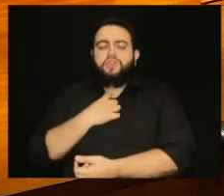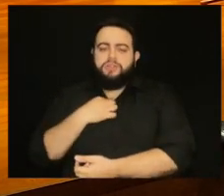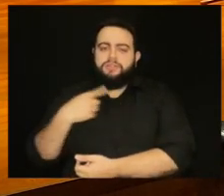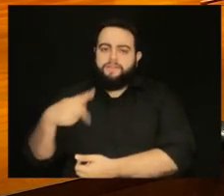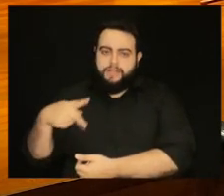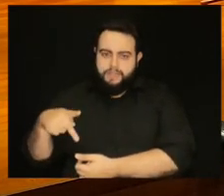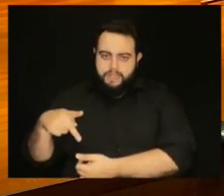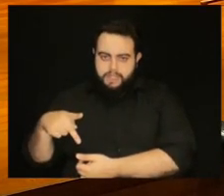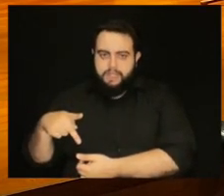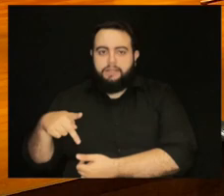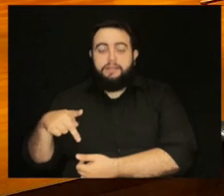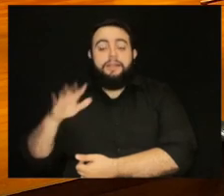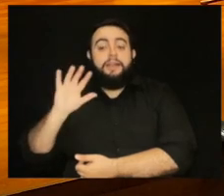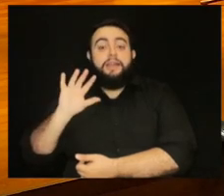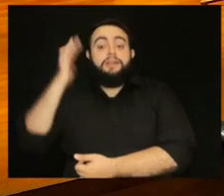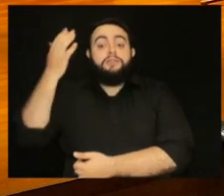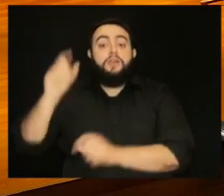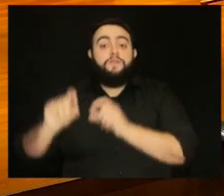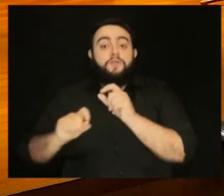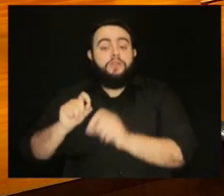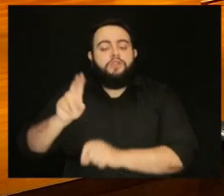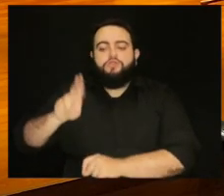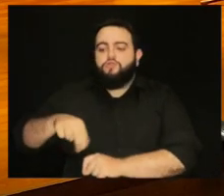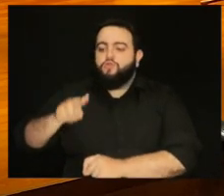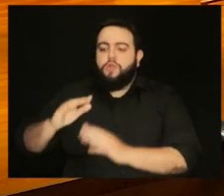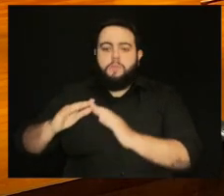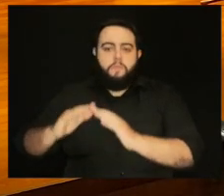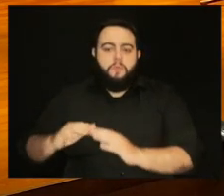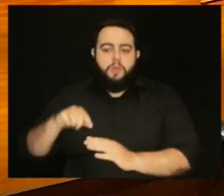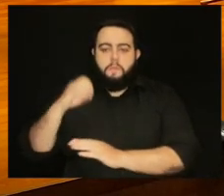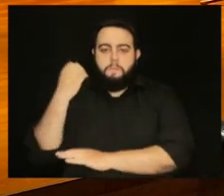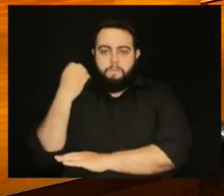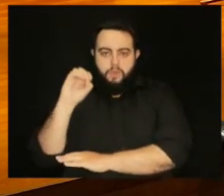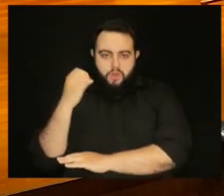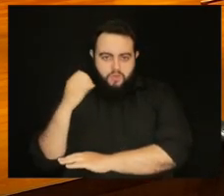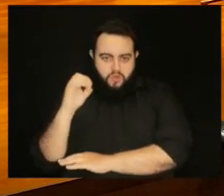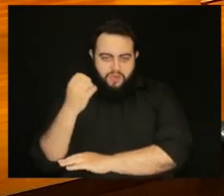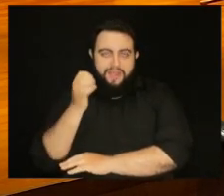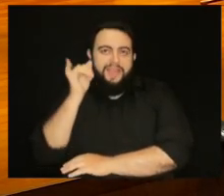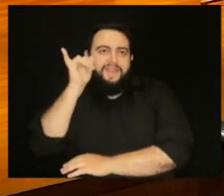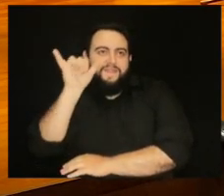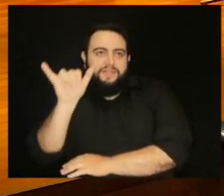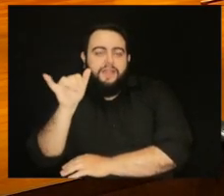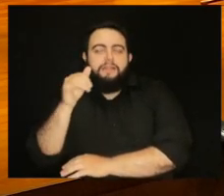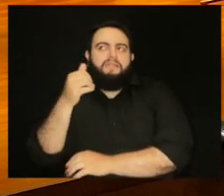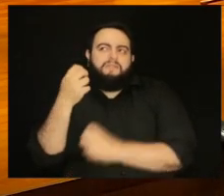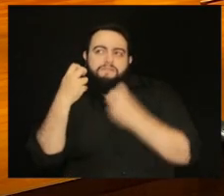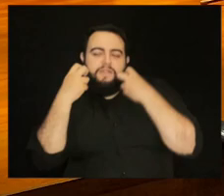jeito de nunca ficar morando em Porto Alegre, para não ter a vergonha de ficar tendo filhos